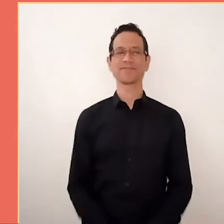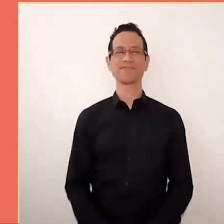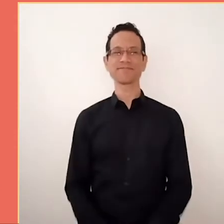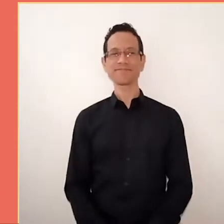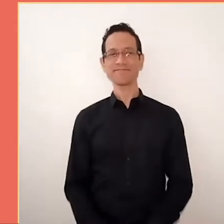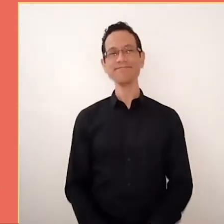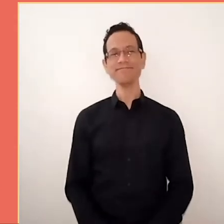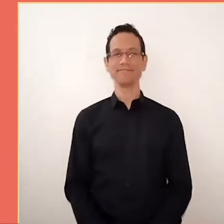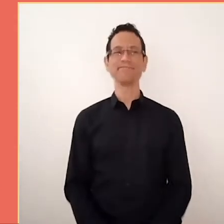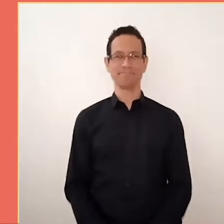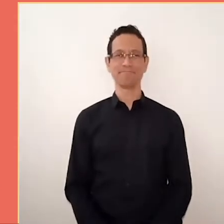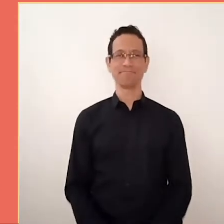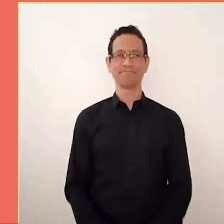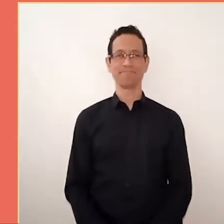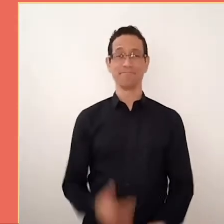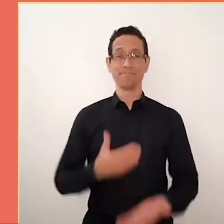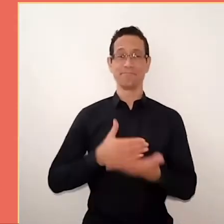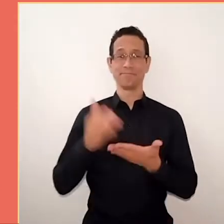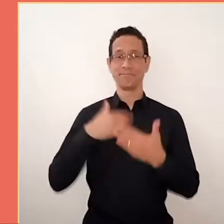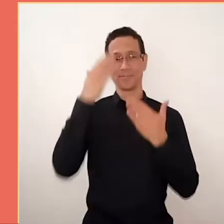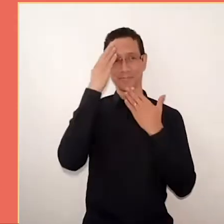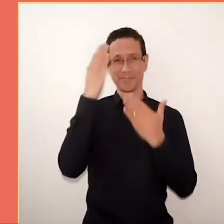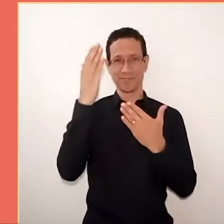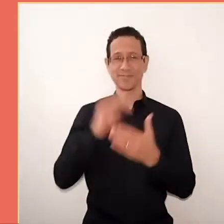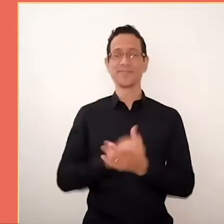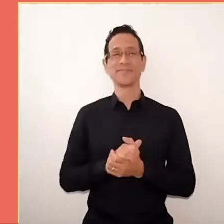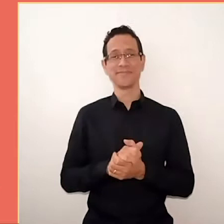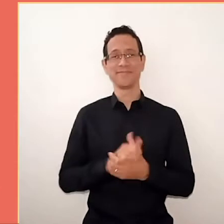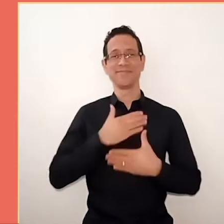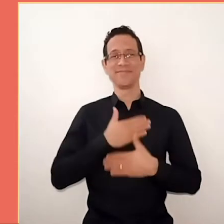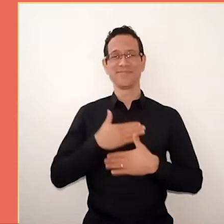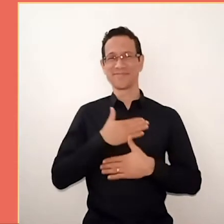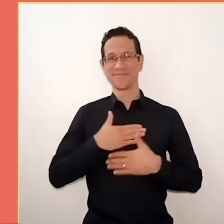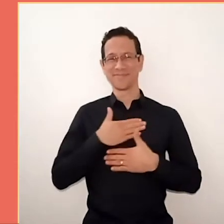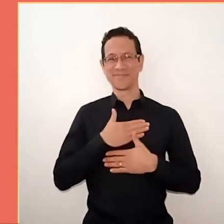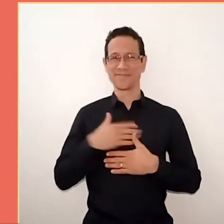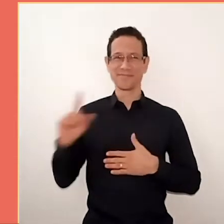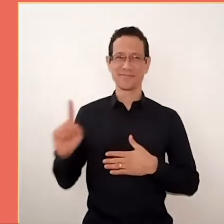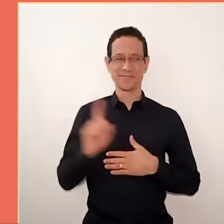Eu quero começar agradecendo esse prazer, essa honra de estar aqui nessa mesa,